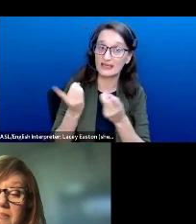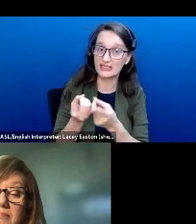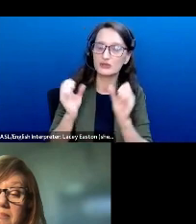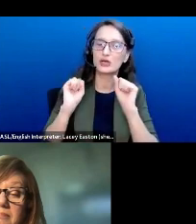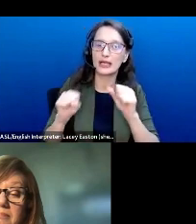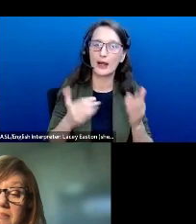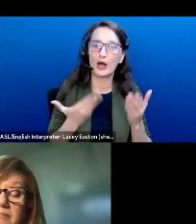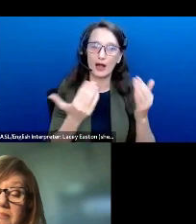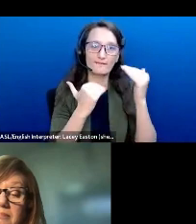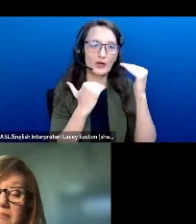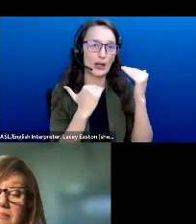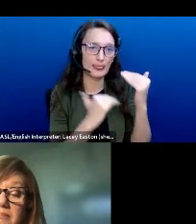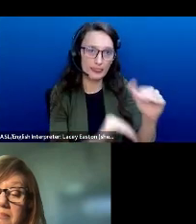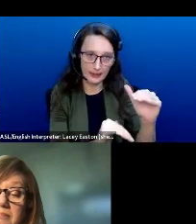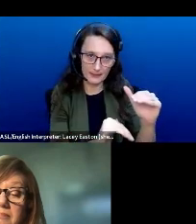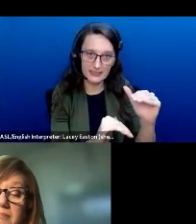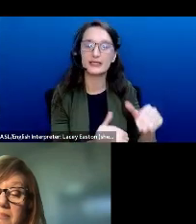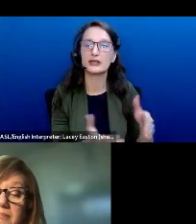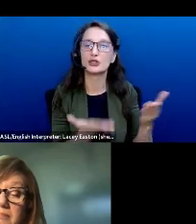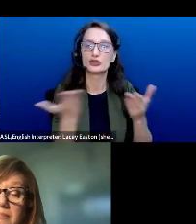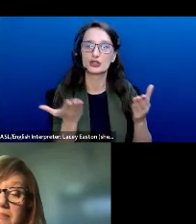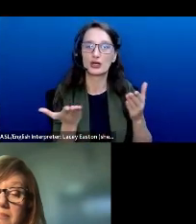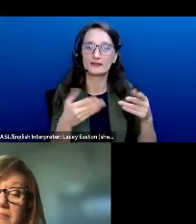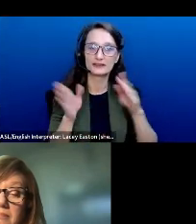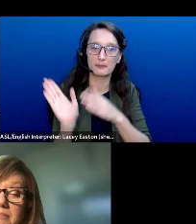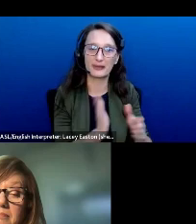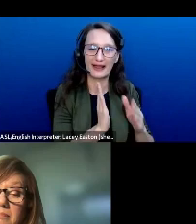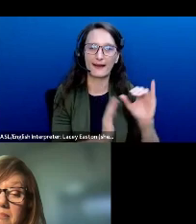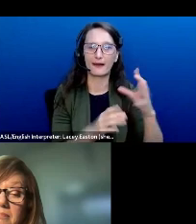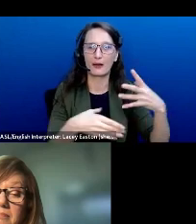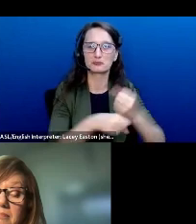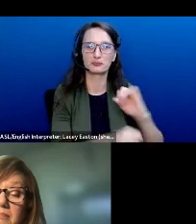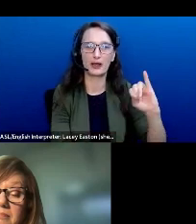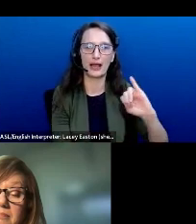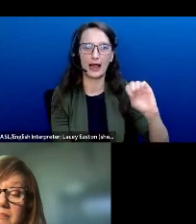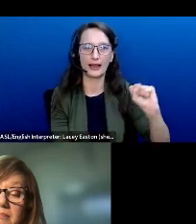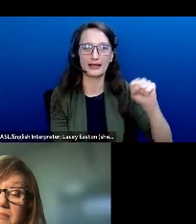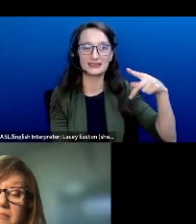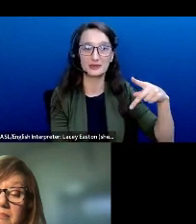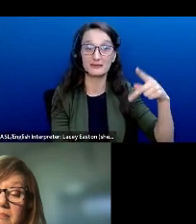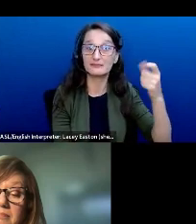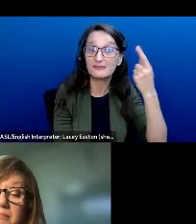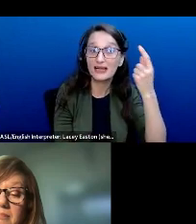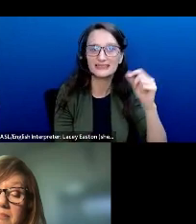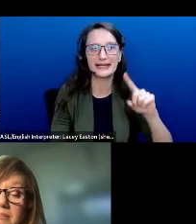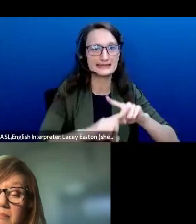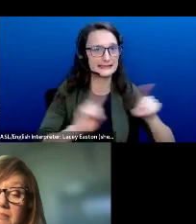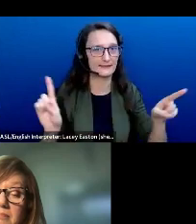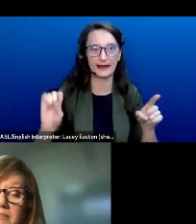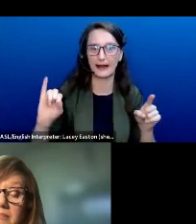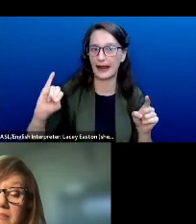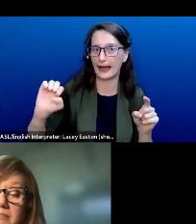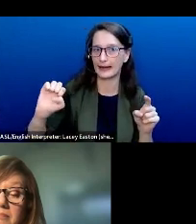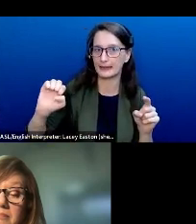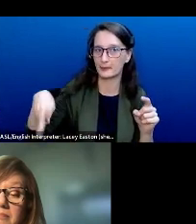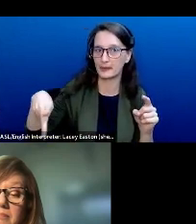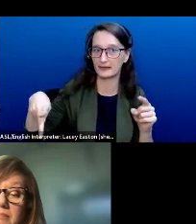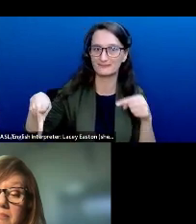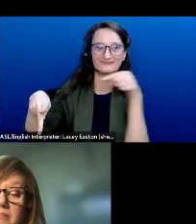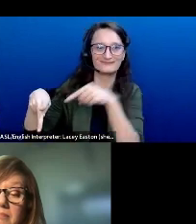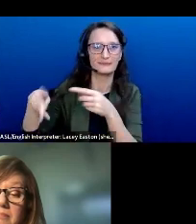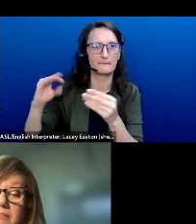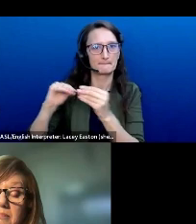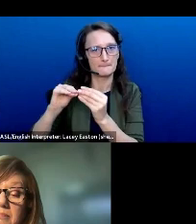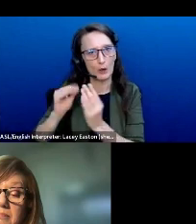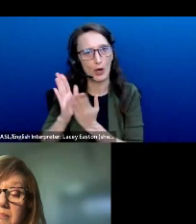plan de servicio individual o ISP. Los ISP no son lo mismo que los IEP. Un IEP es un programa más integral donde un